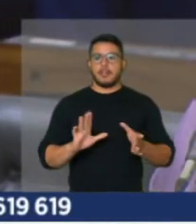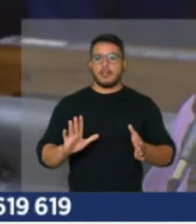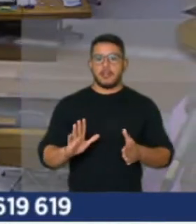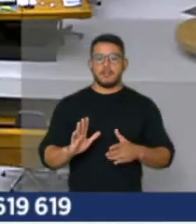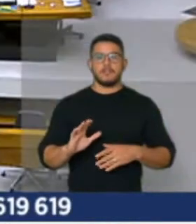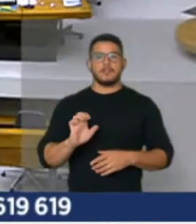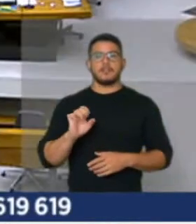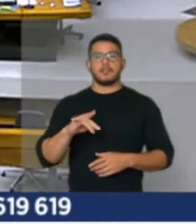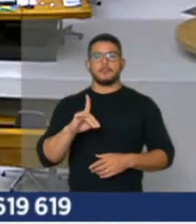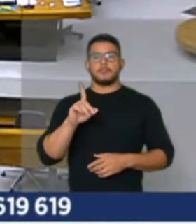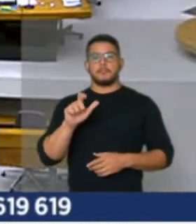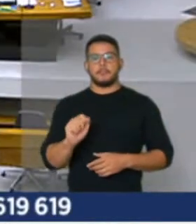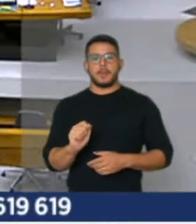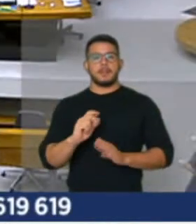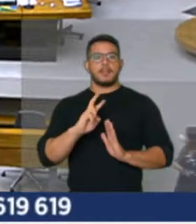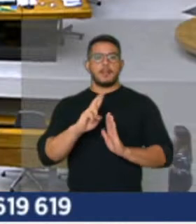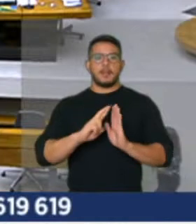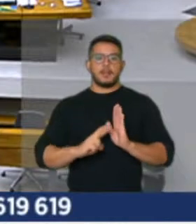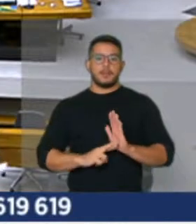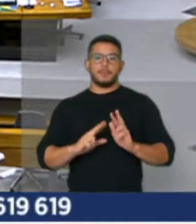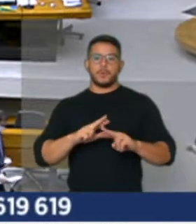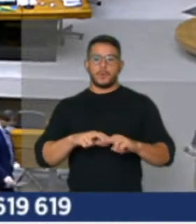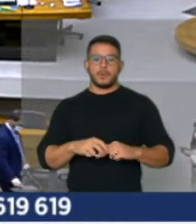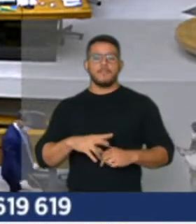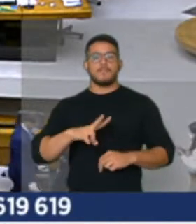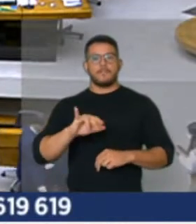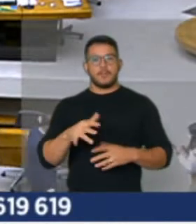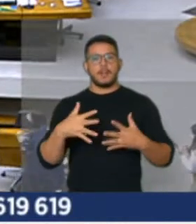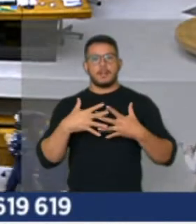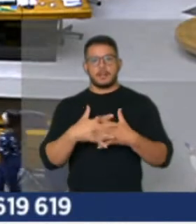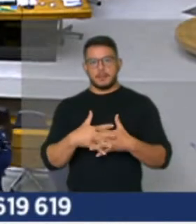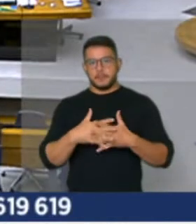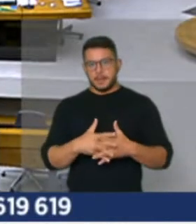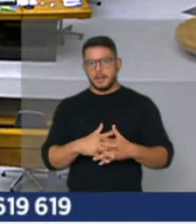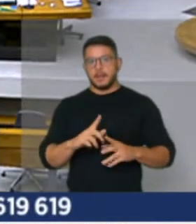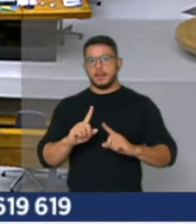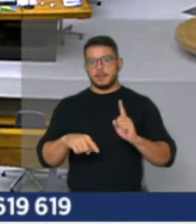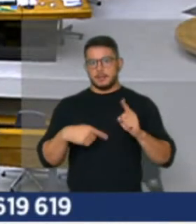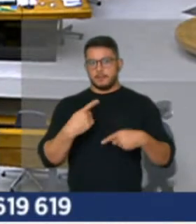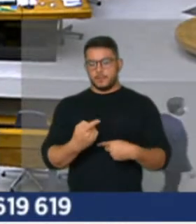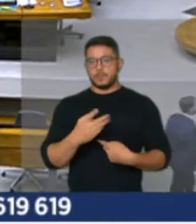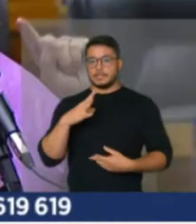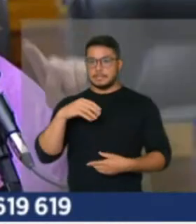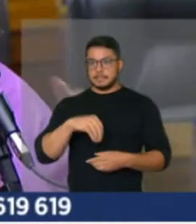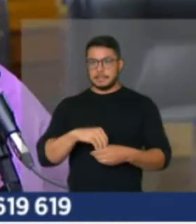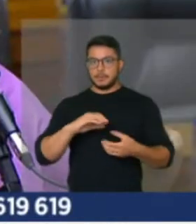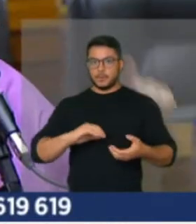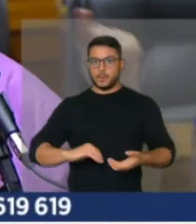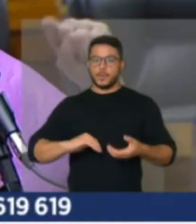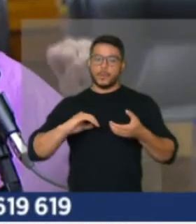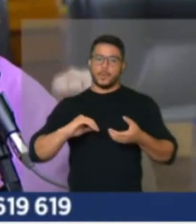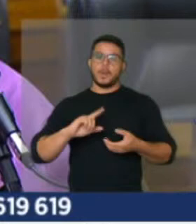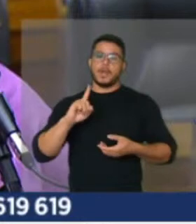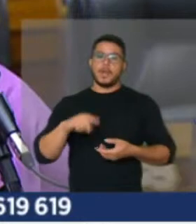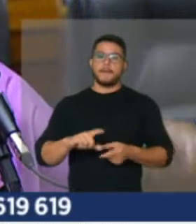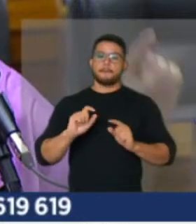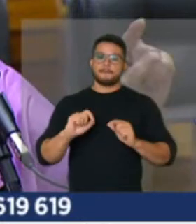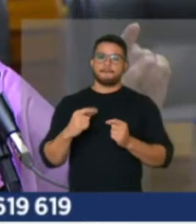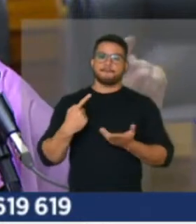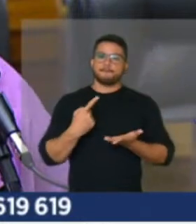VIRANDO UM GRANDE ESCÂNDALO NO CONGRESSO NACIONAL, QUE É O ESQUEMA QUE SE ESTÁ CAMINHANDO PARA TRADUZIR ESTAS EMENDAS DE RELATOR. ENTÃO, É MUITO MELHOR QUE A GENTE PEGUE